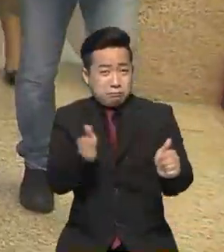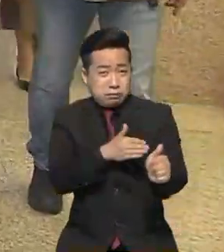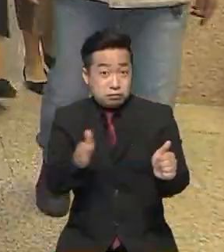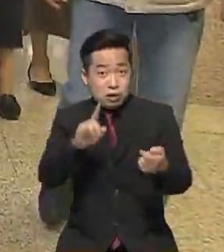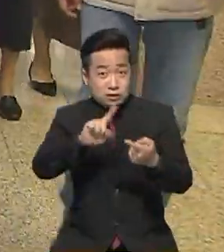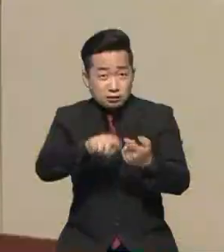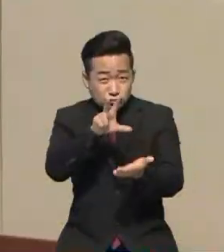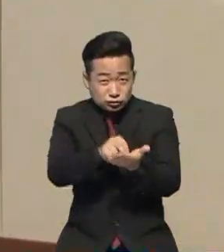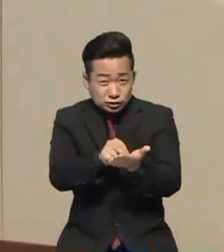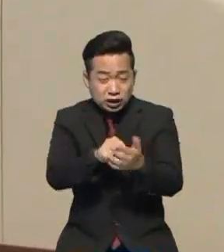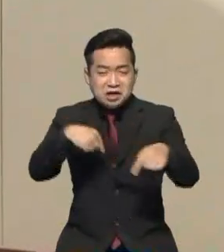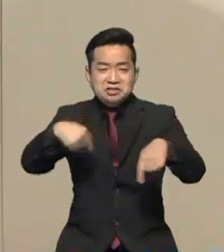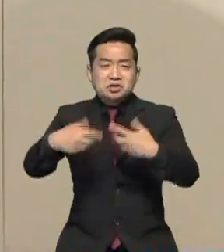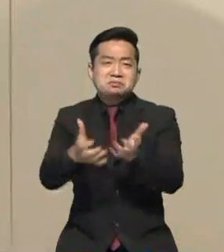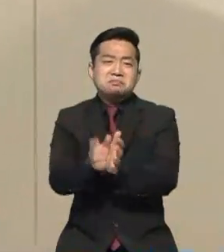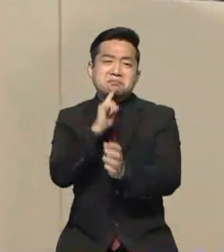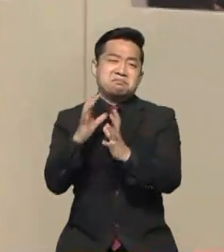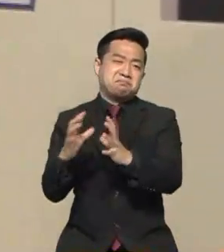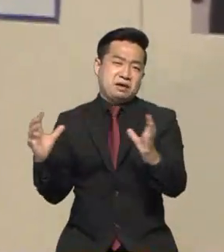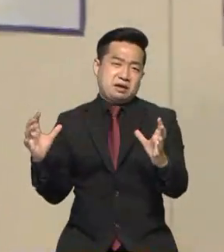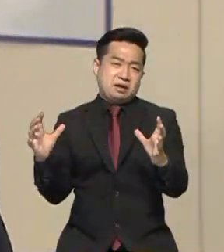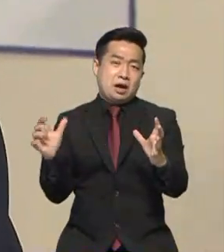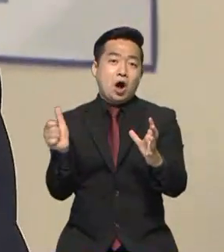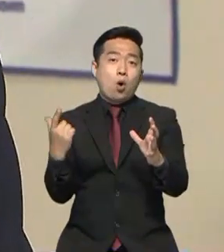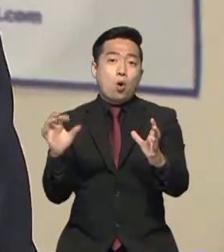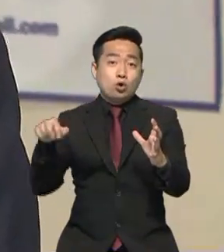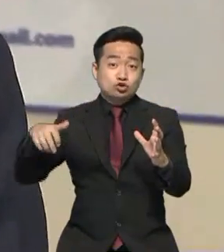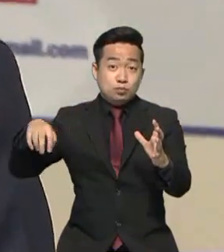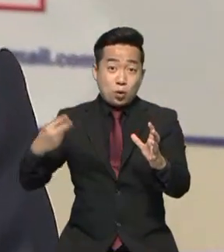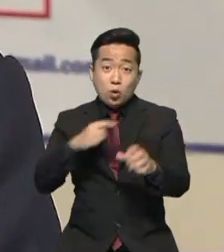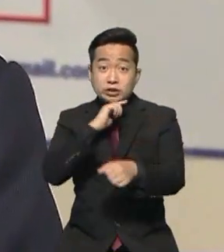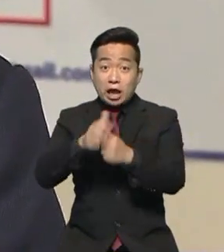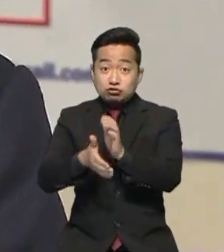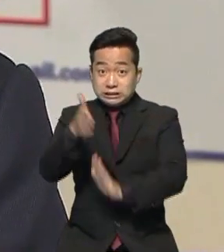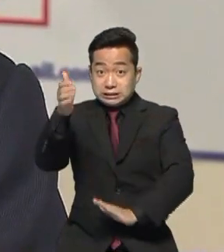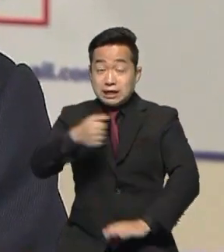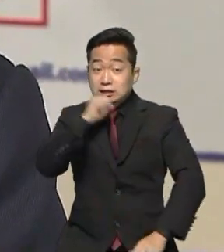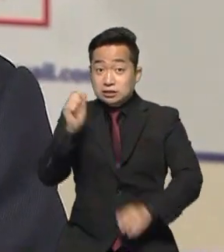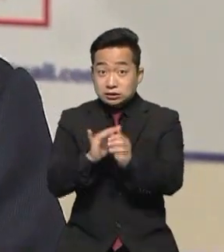이어졌습니다. 국민의힘에서는 홍준표, 대구시장 당선인이 비판에 가세했습니다.